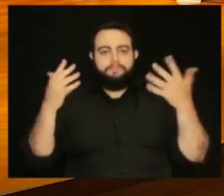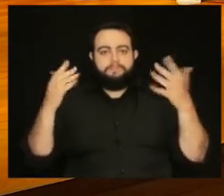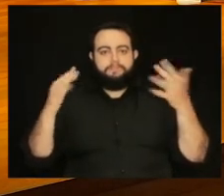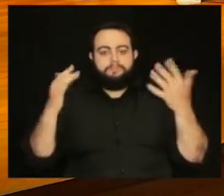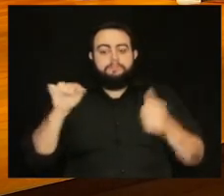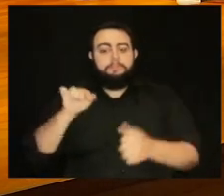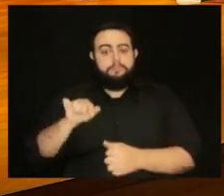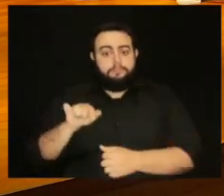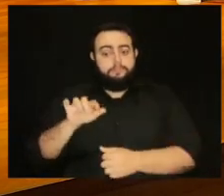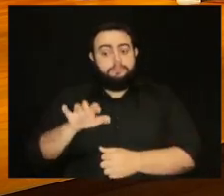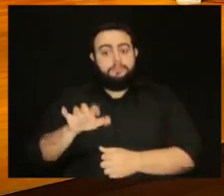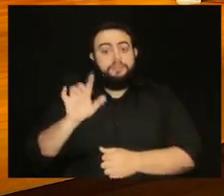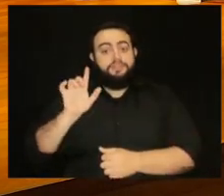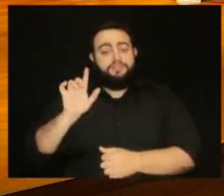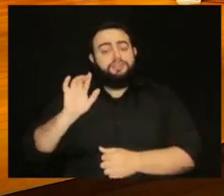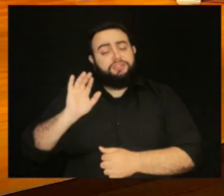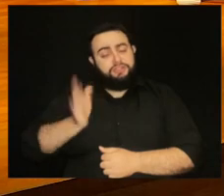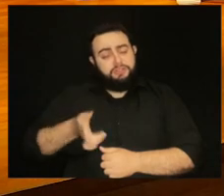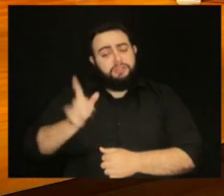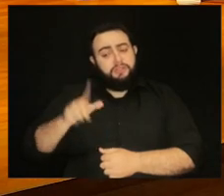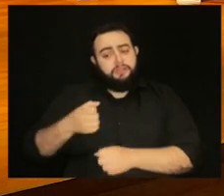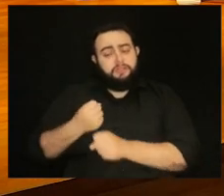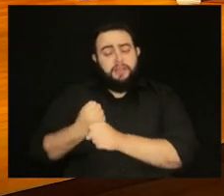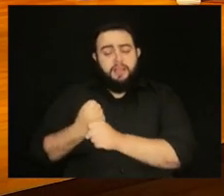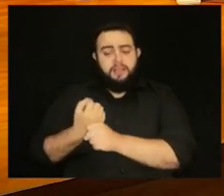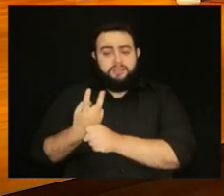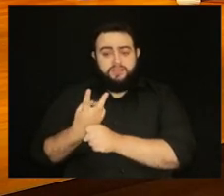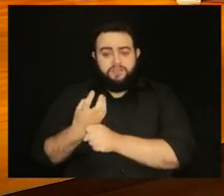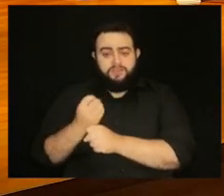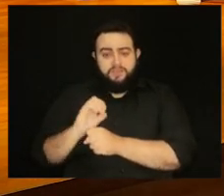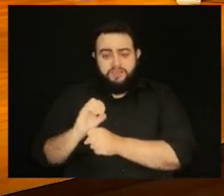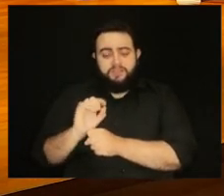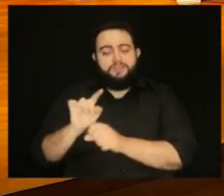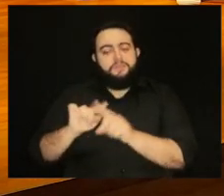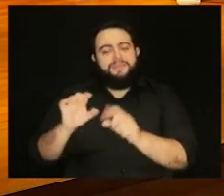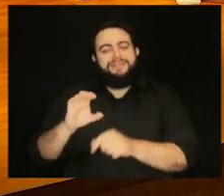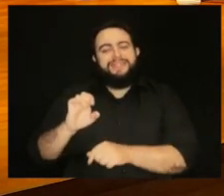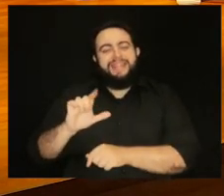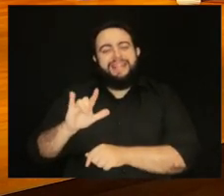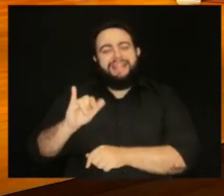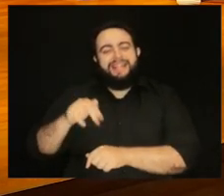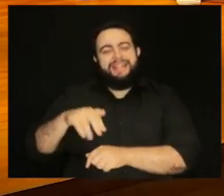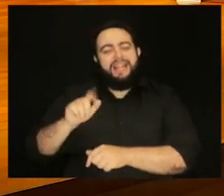Isso já é anos 20. Celina é dos anos 10. Então já tem esse sotaque já muito brasileiro